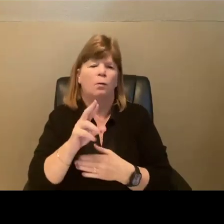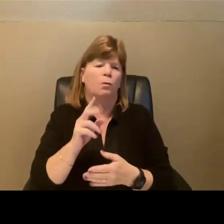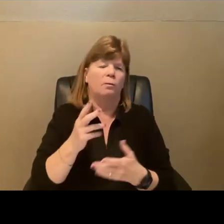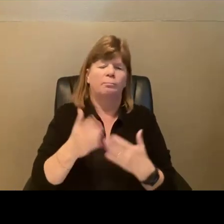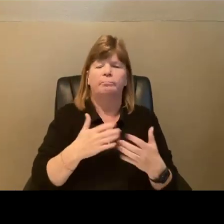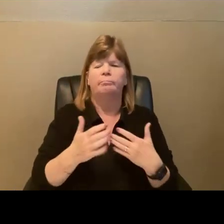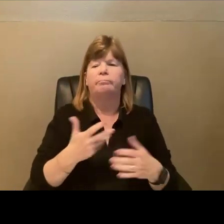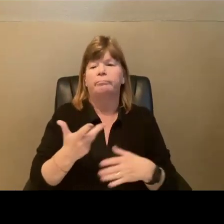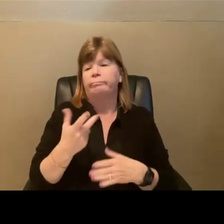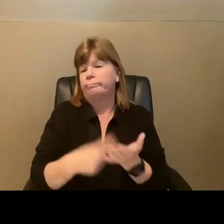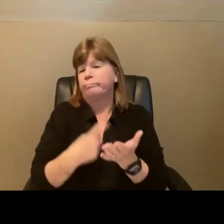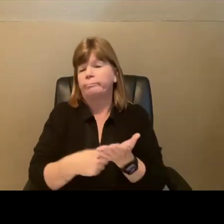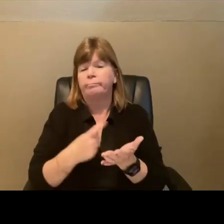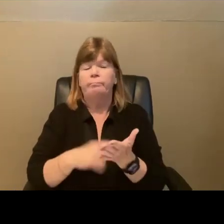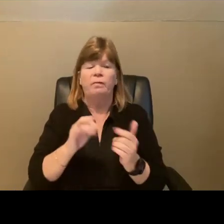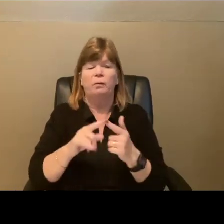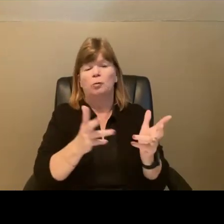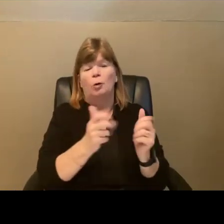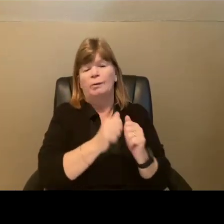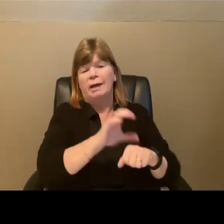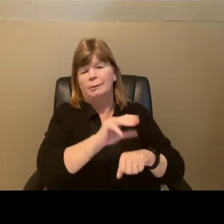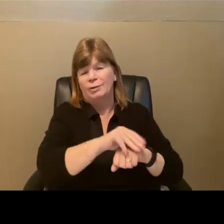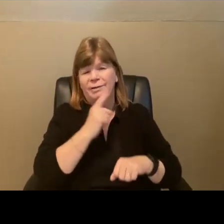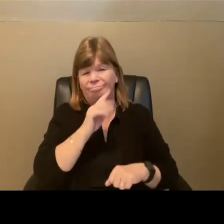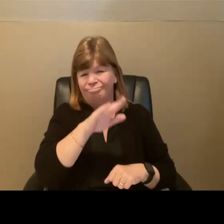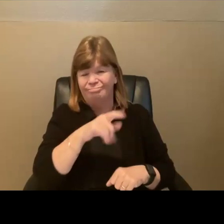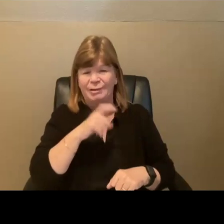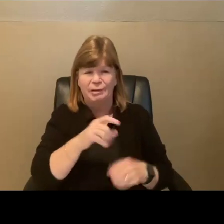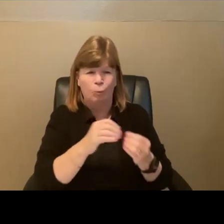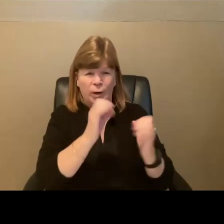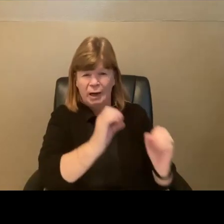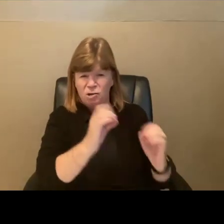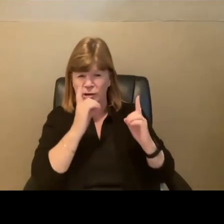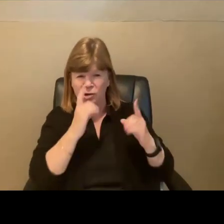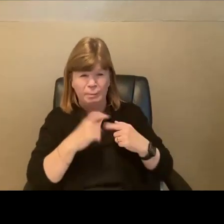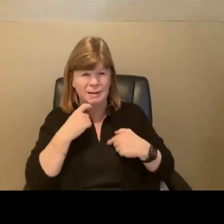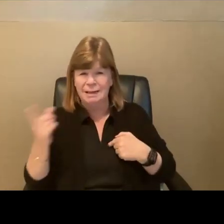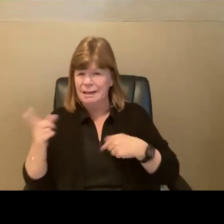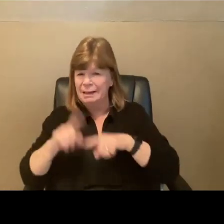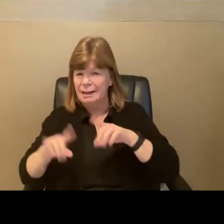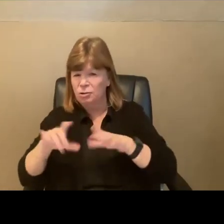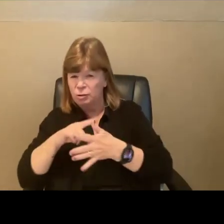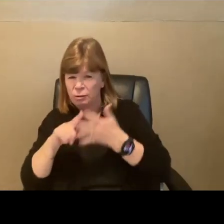A veces, tal vez si hablan con el gestor de casos y dicen: Necesito más educación porque él no puede hacer estas cosas. Bueno, necesito educación.